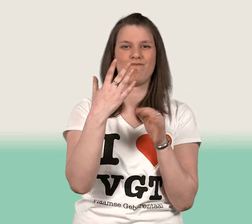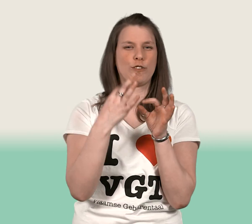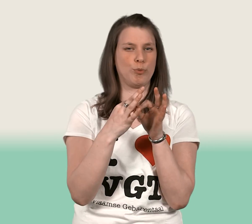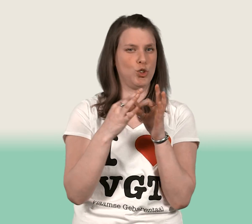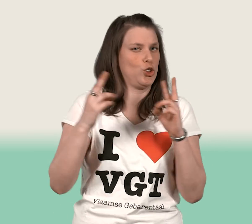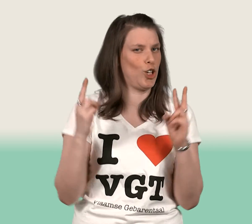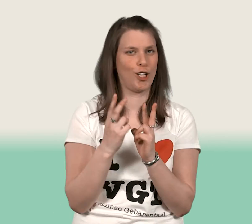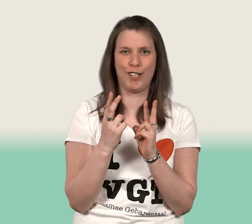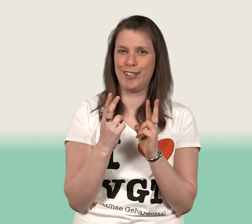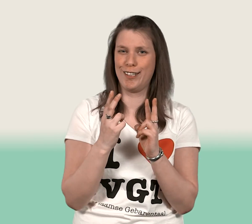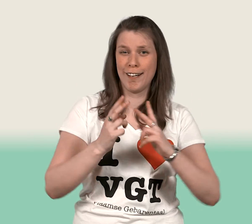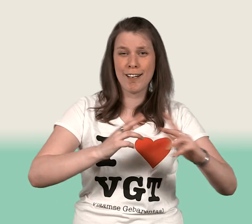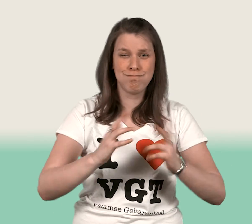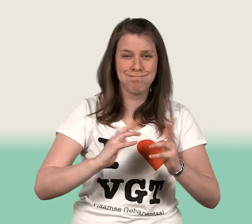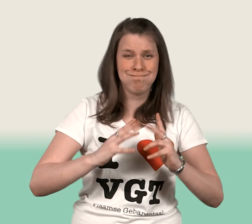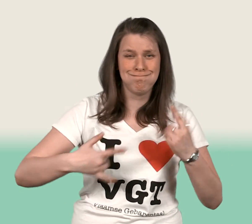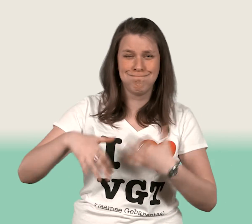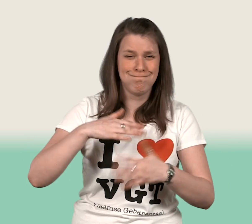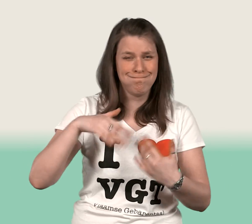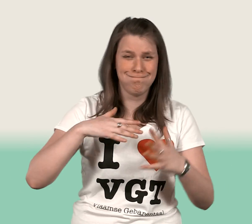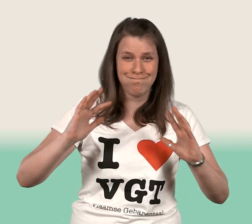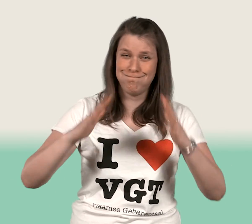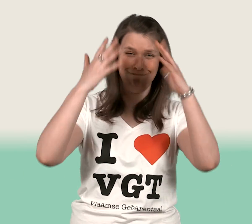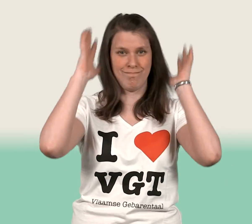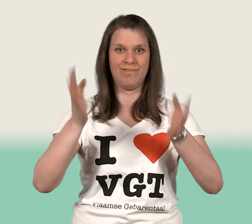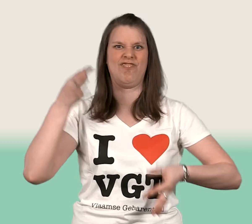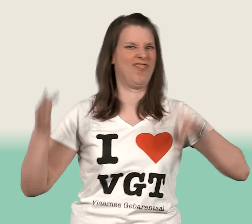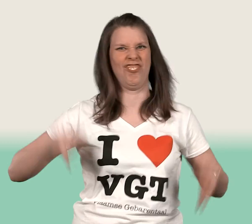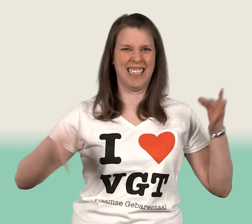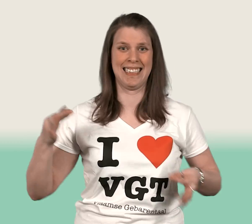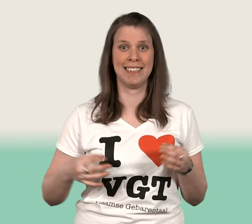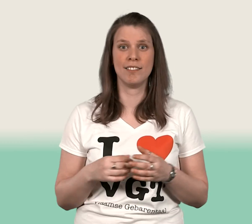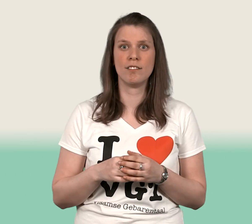Flashmob duurt maar vijf minuten. Daarna kunnen we samen goed feesten!